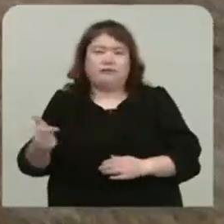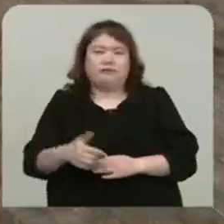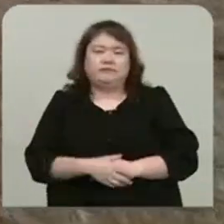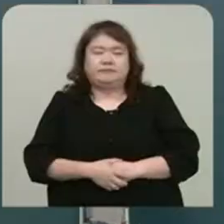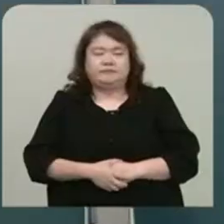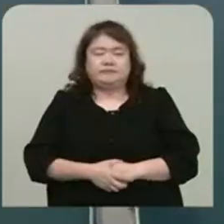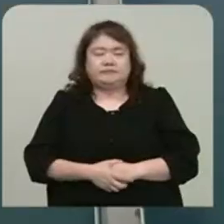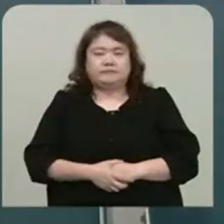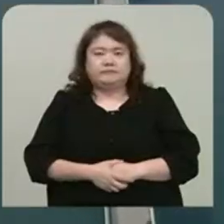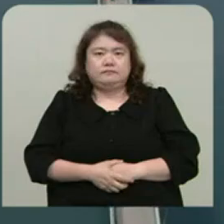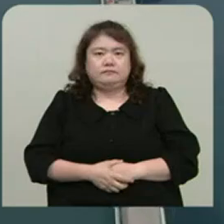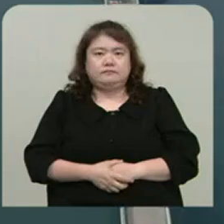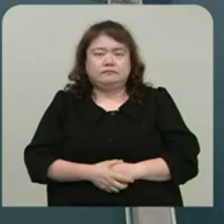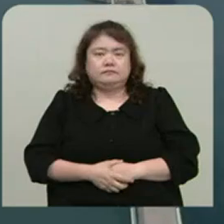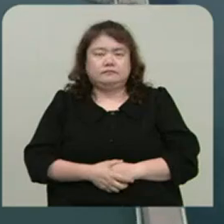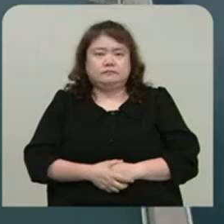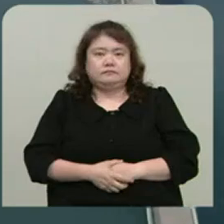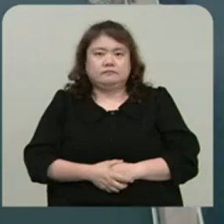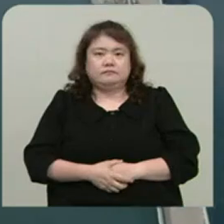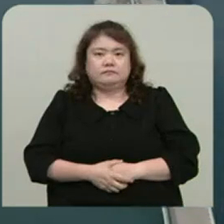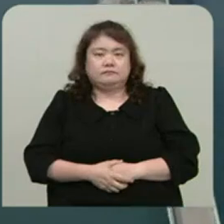kbs 뉴스 조경모입니다.